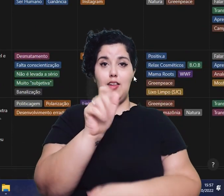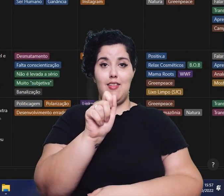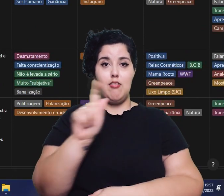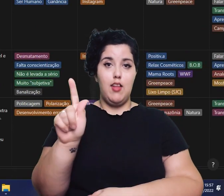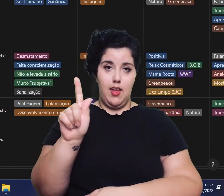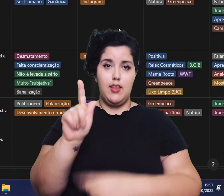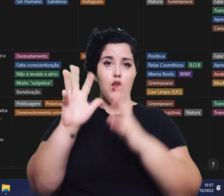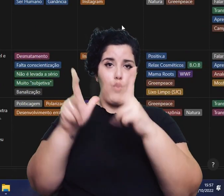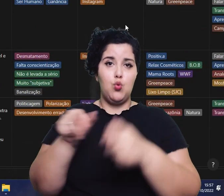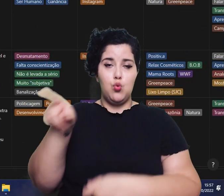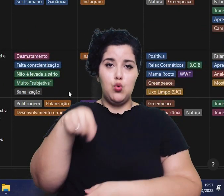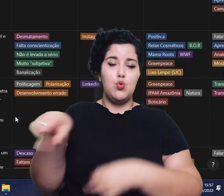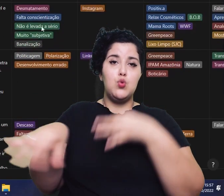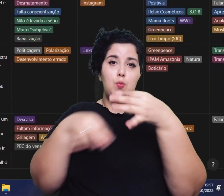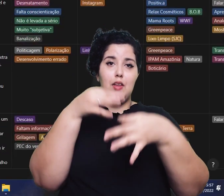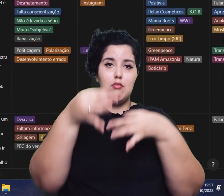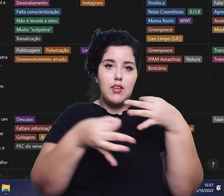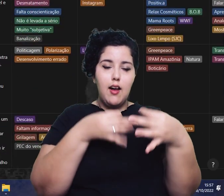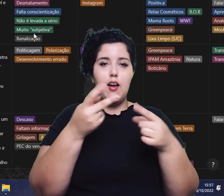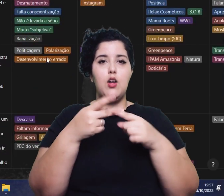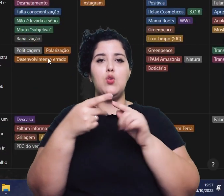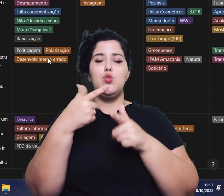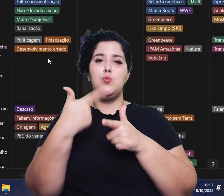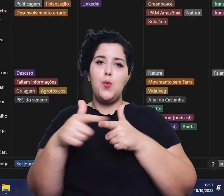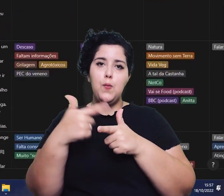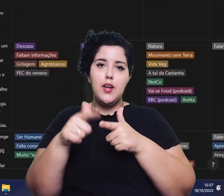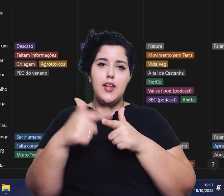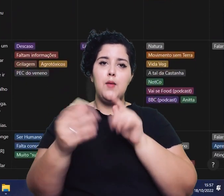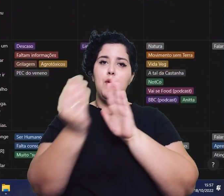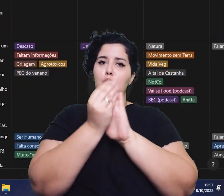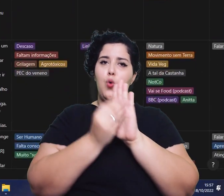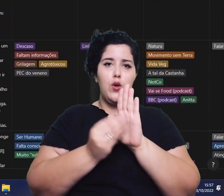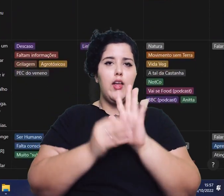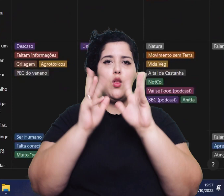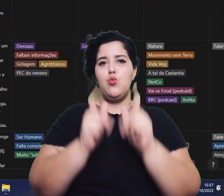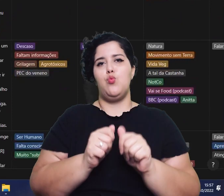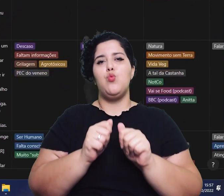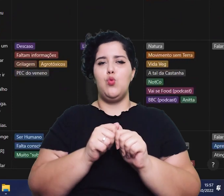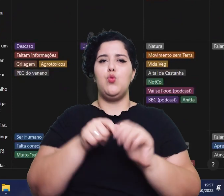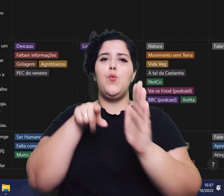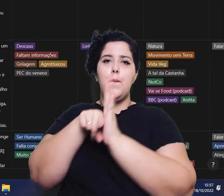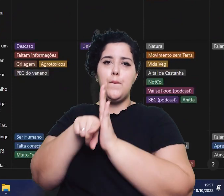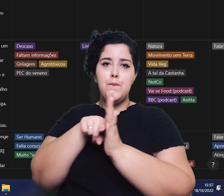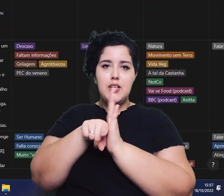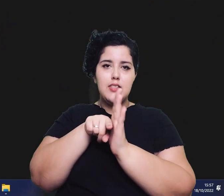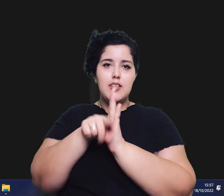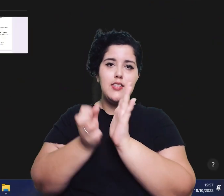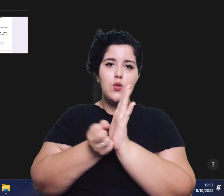tudo que todo mundo citou, tudo certinho aqui, problemas, enfim, eu fui colocando tudo com tags. Com pesquisa quantitativa, eu